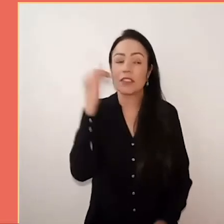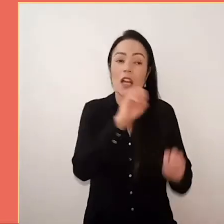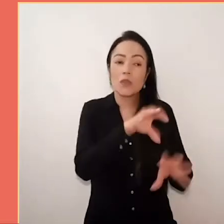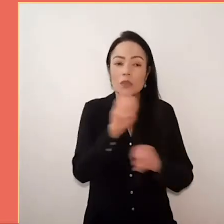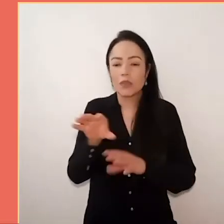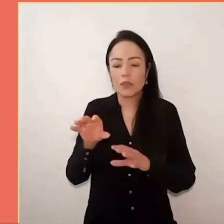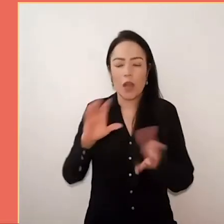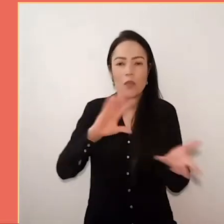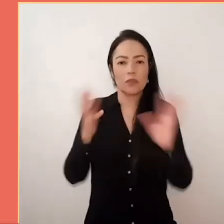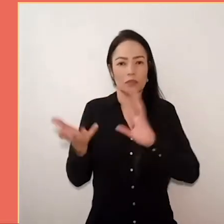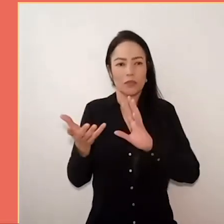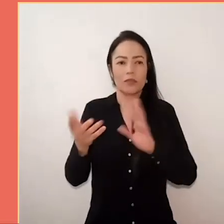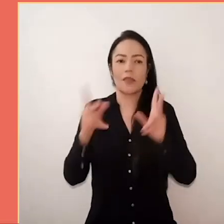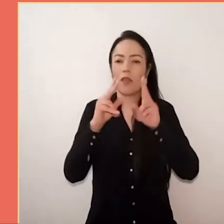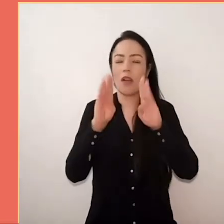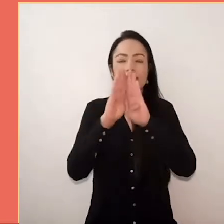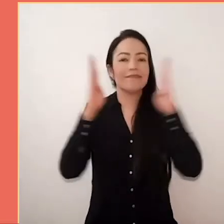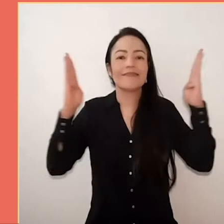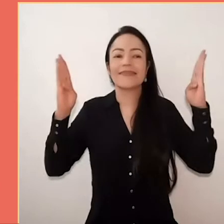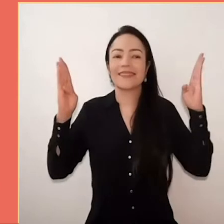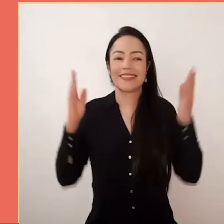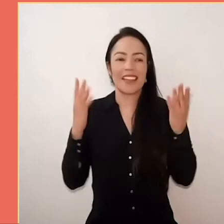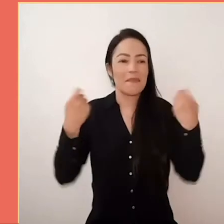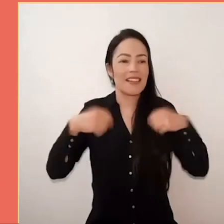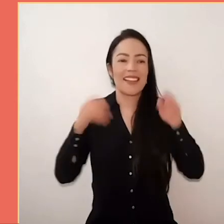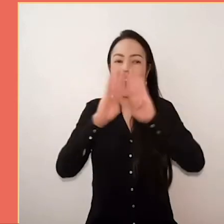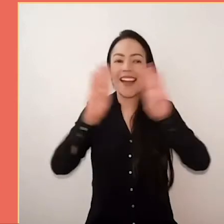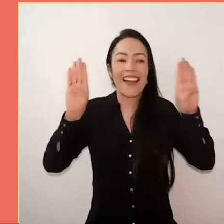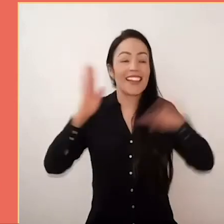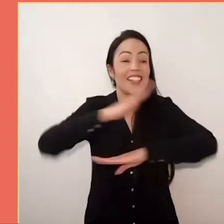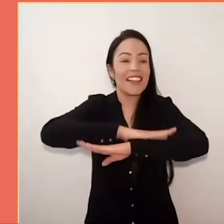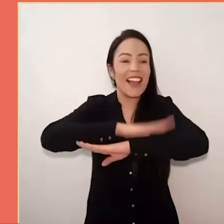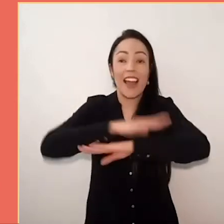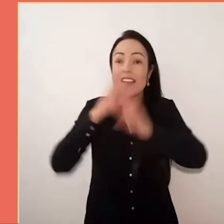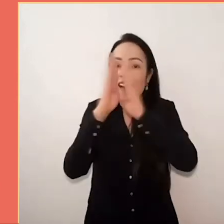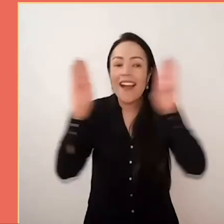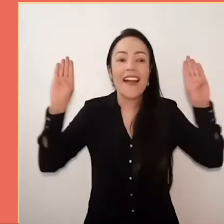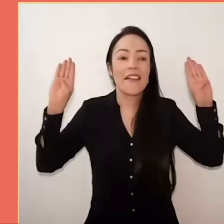como a que abre janelas para além do seu mundo, acho que essa questão também, a gente precisa resgatar